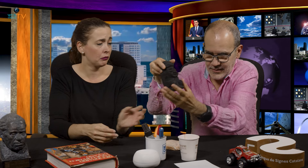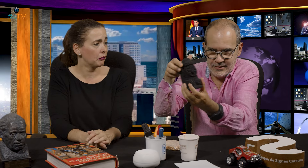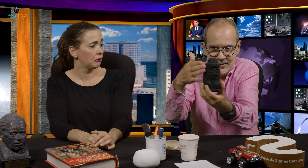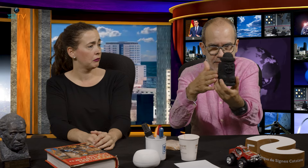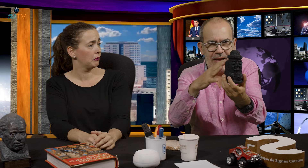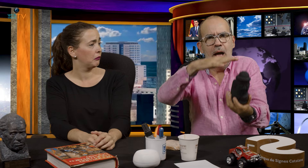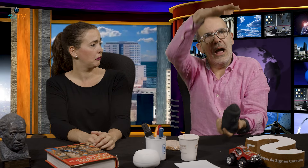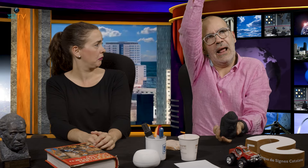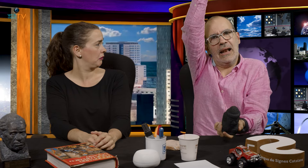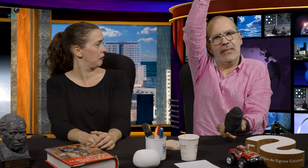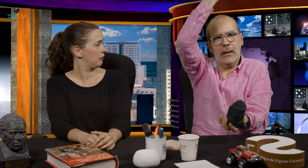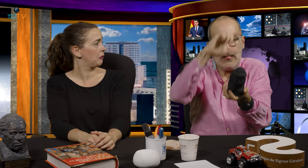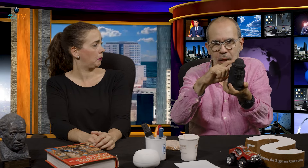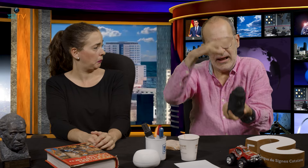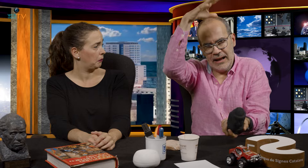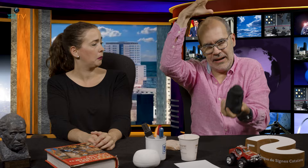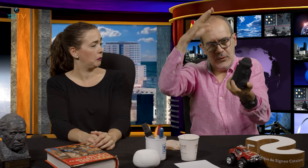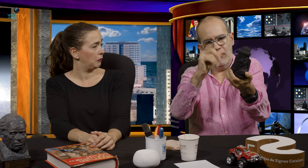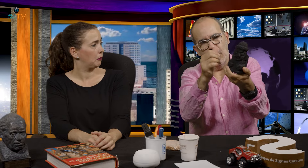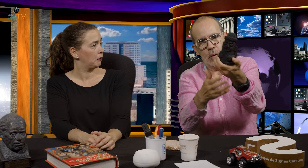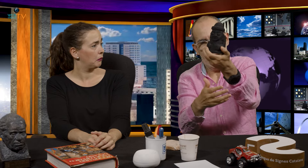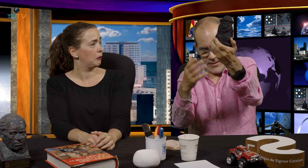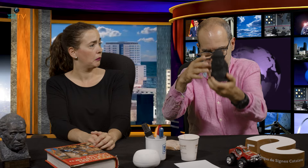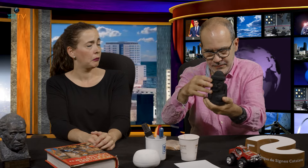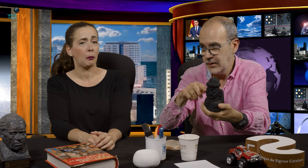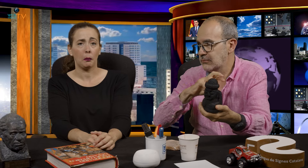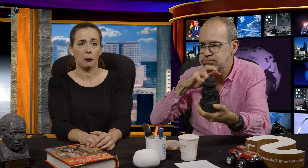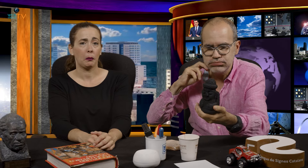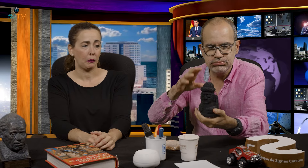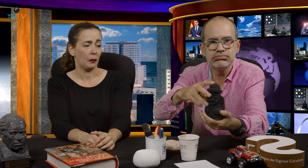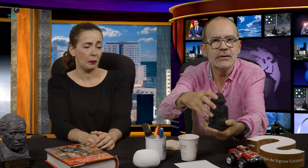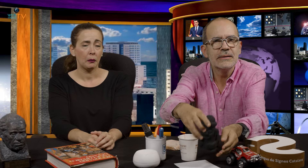Sale este tótem pero en grandes dimensiones. Tiene mucho valor.